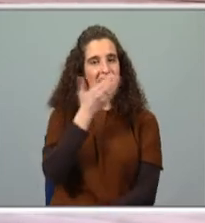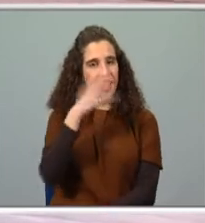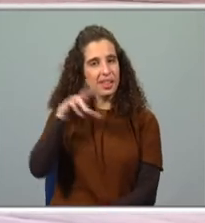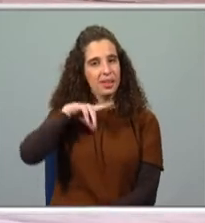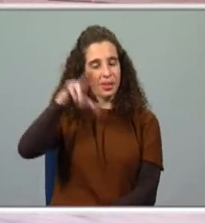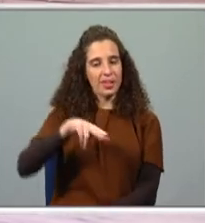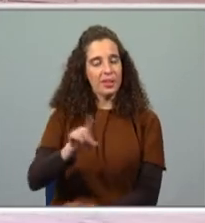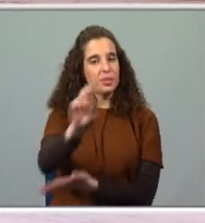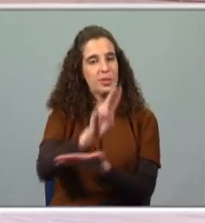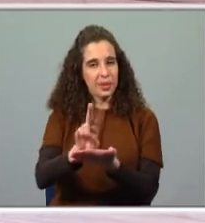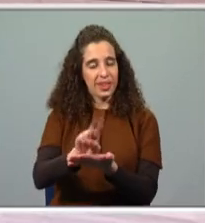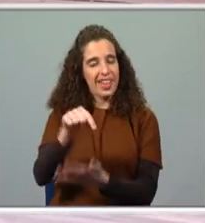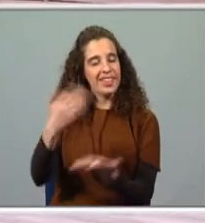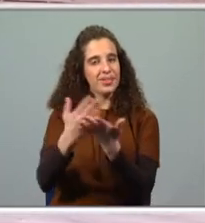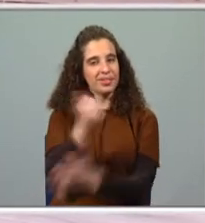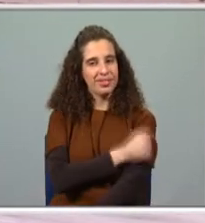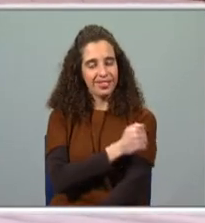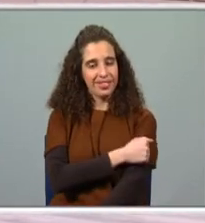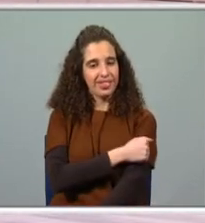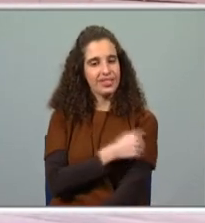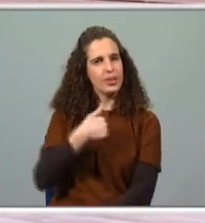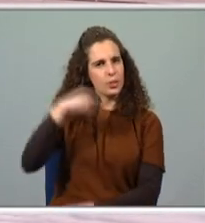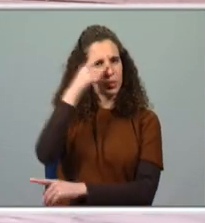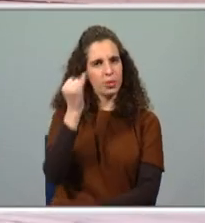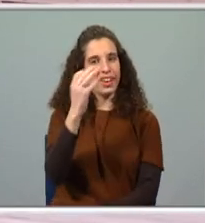português para o segundo ano aqui no estudo em casa eu sou professora Isa e 葡萄牙語第二年在這裡在家學習 我是伊莎老師